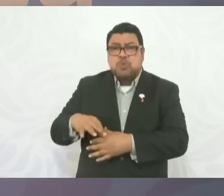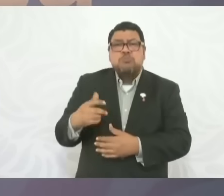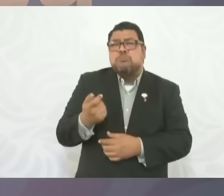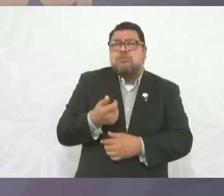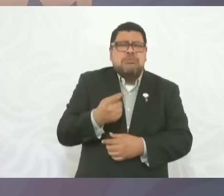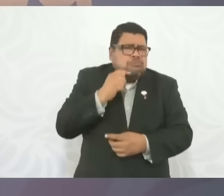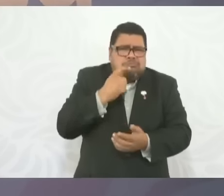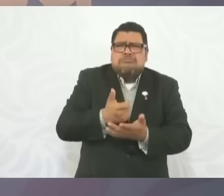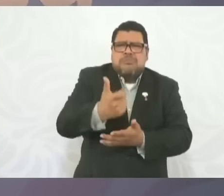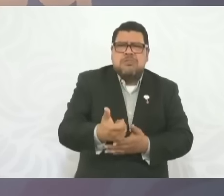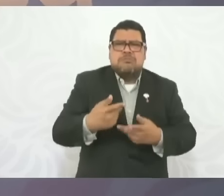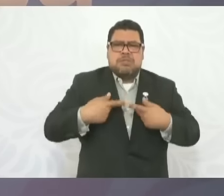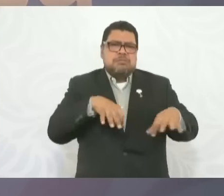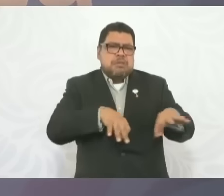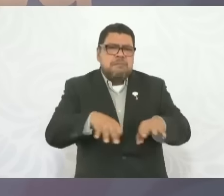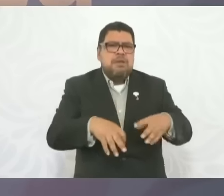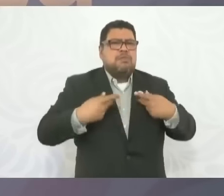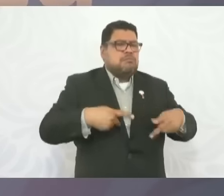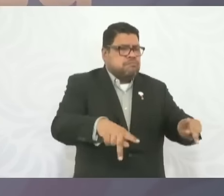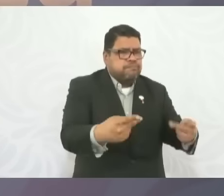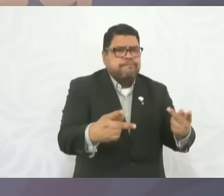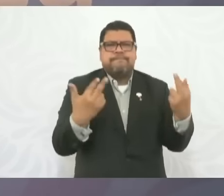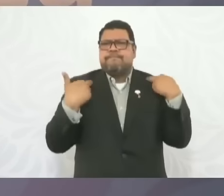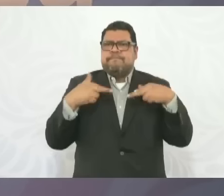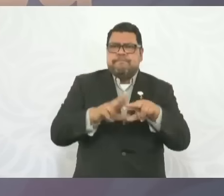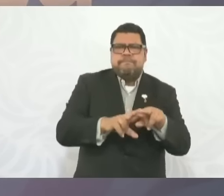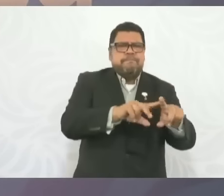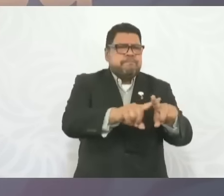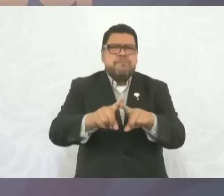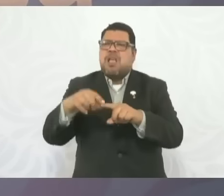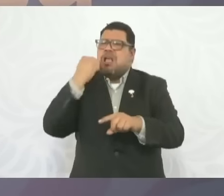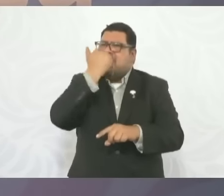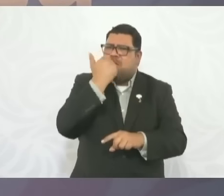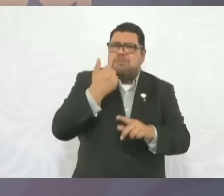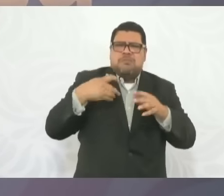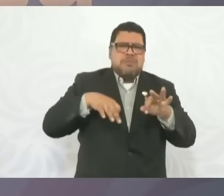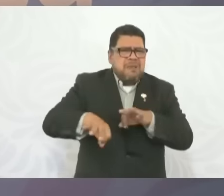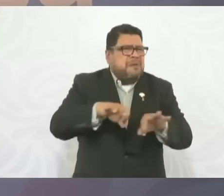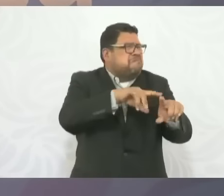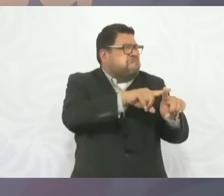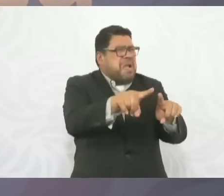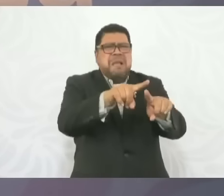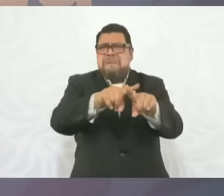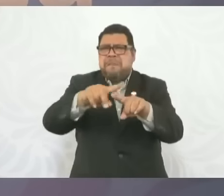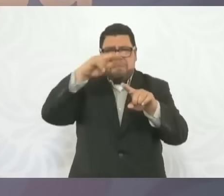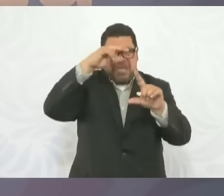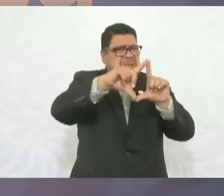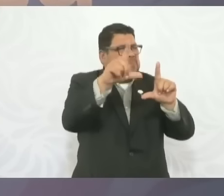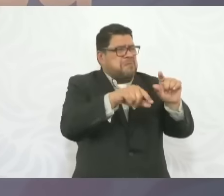obreros, comerciantes, maestros, estudiantes y trabajadores de todos los rincones del país se